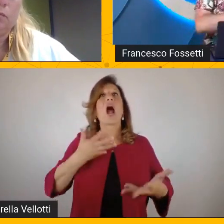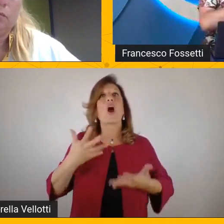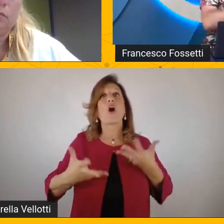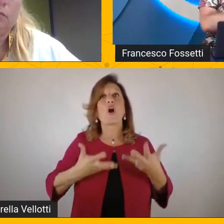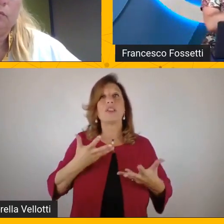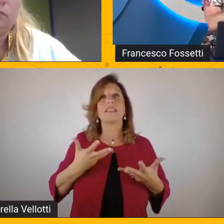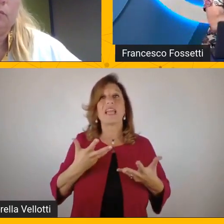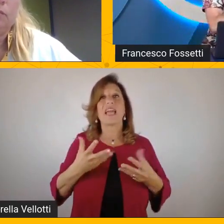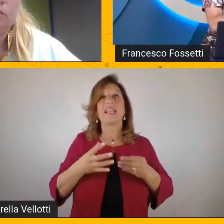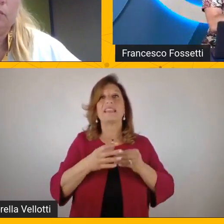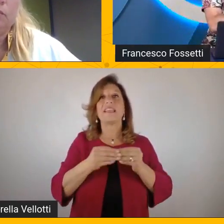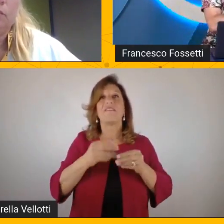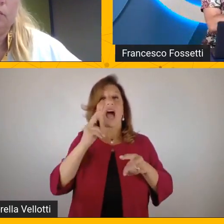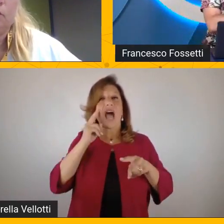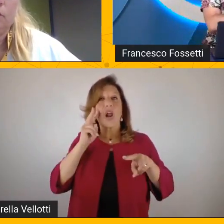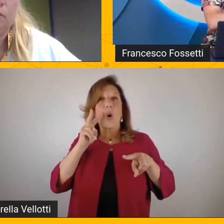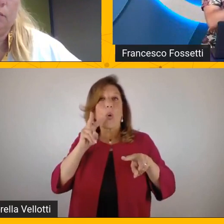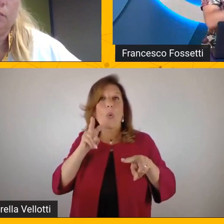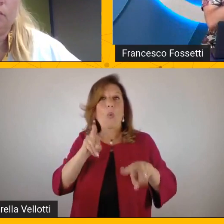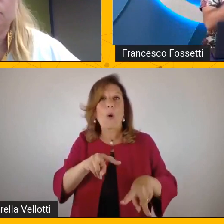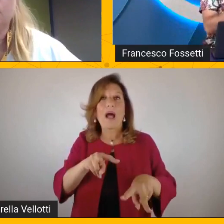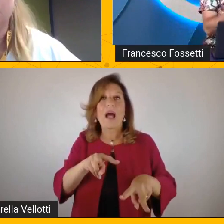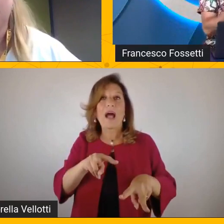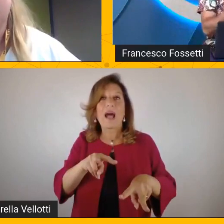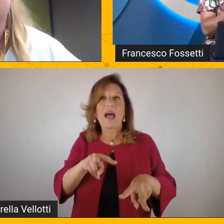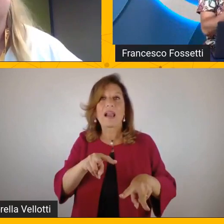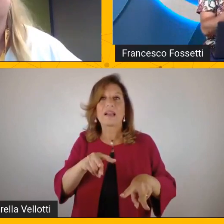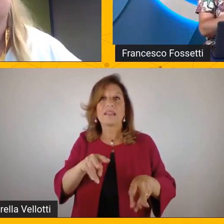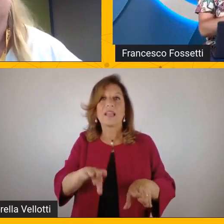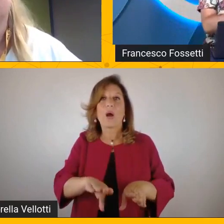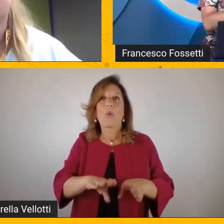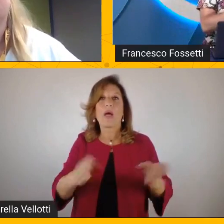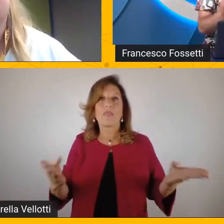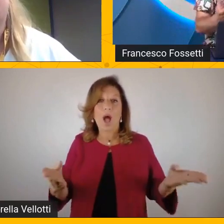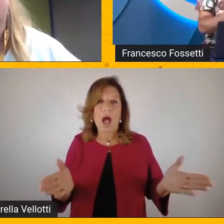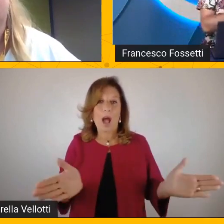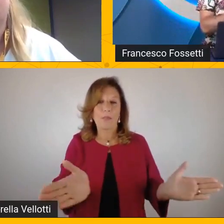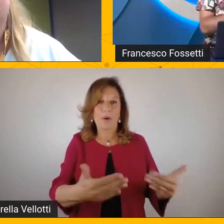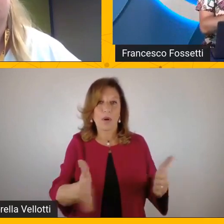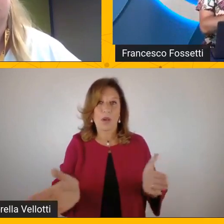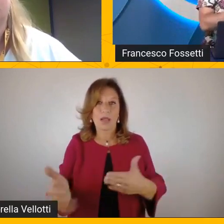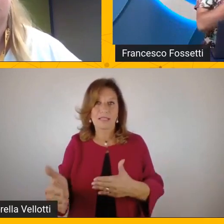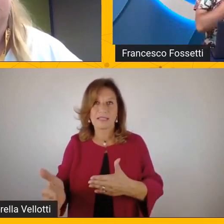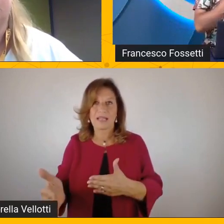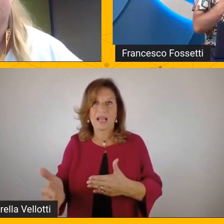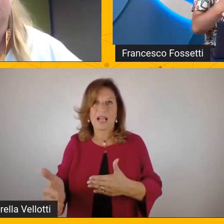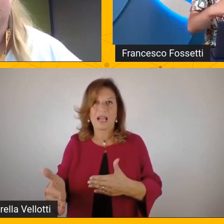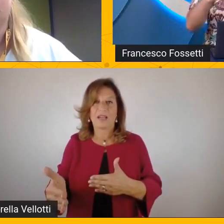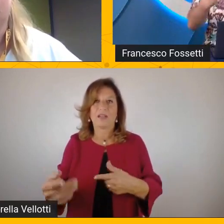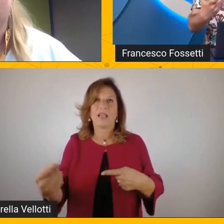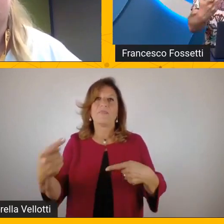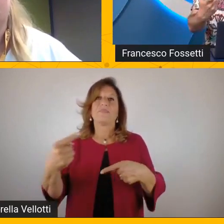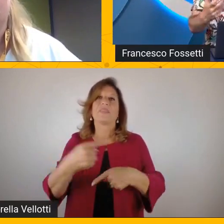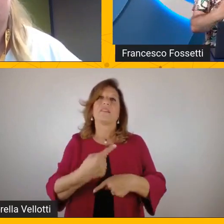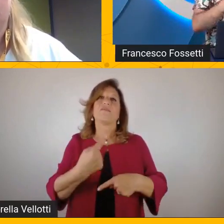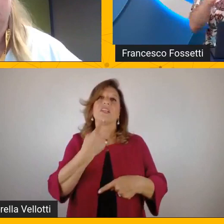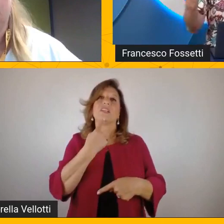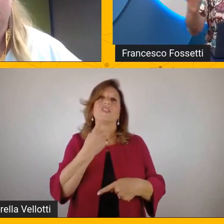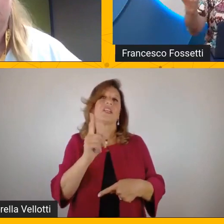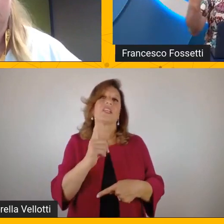eh sono contenti di farsi guardare mentre aprono queste